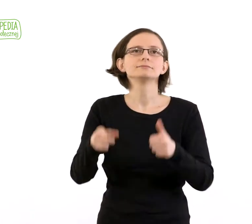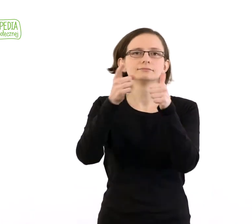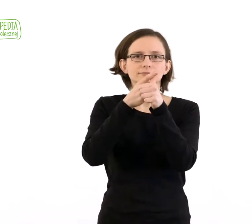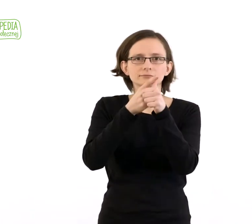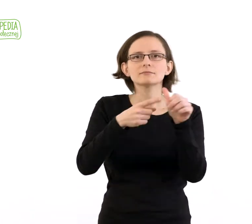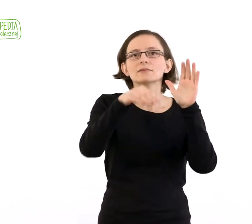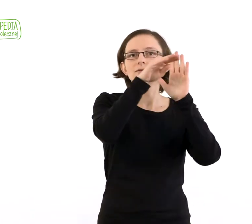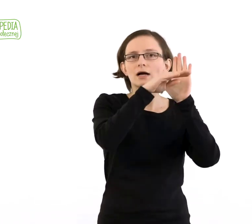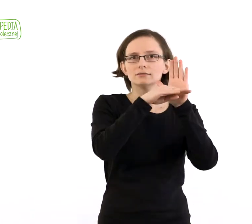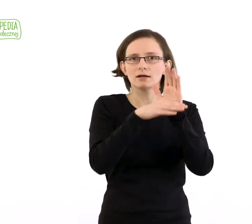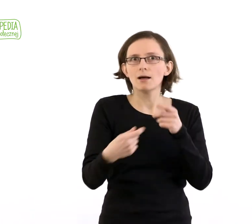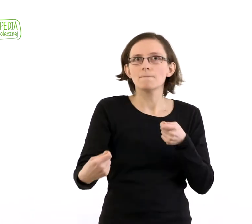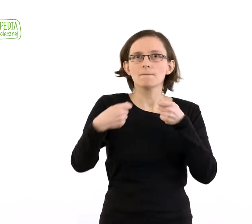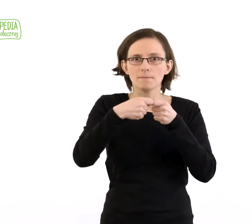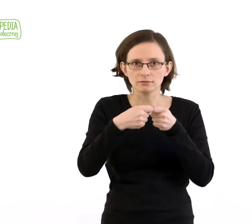1. Zasada partnerstwa